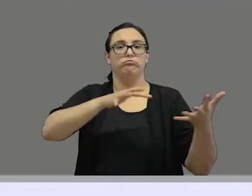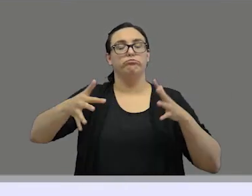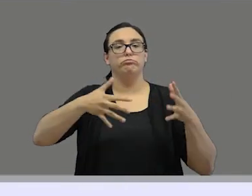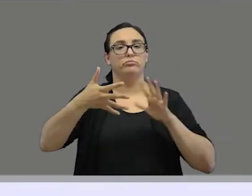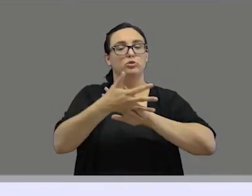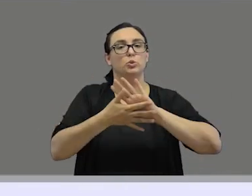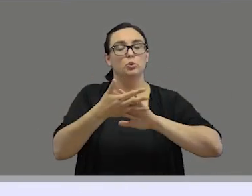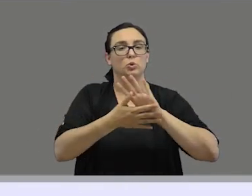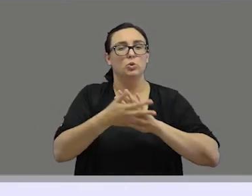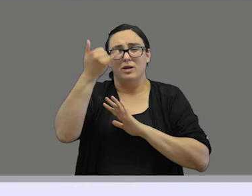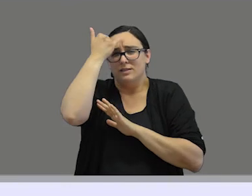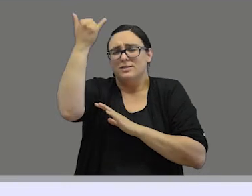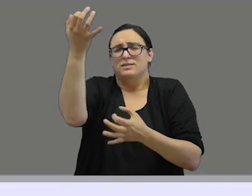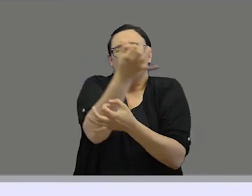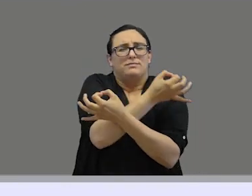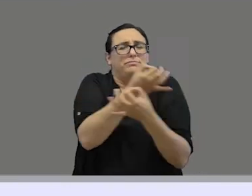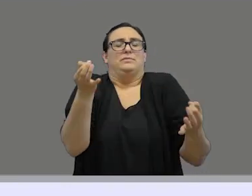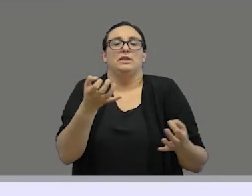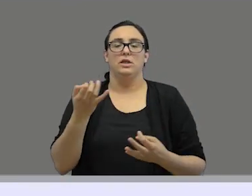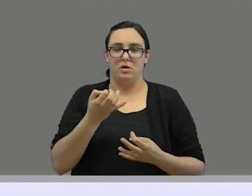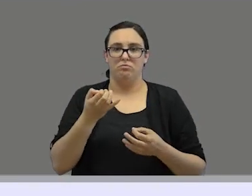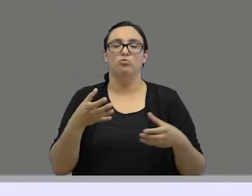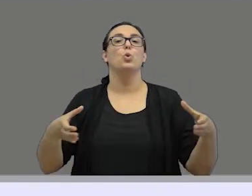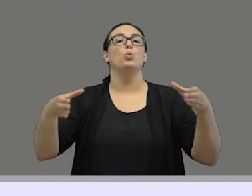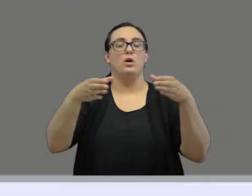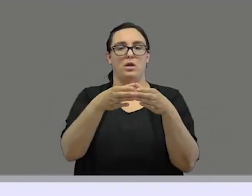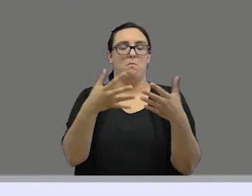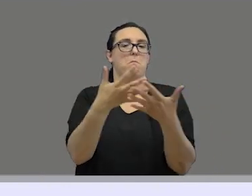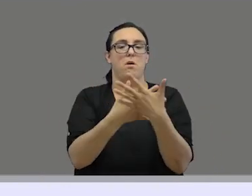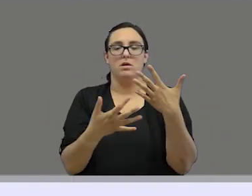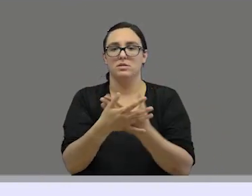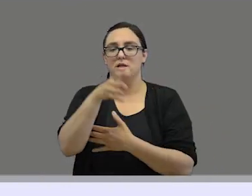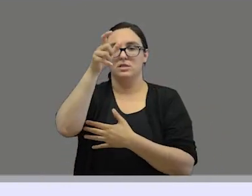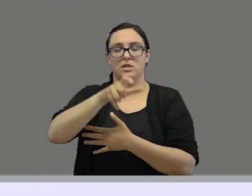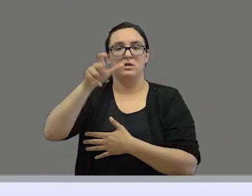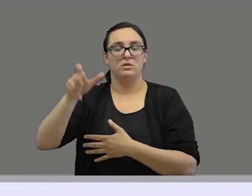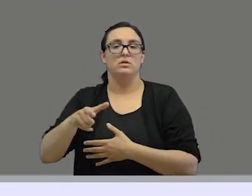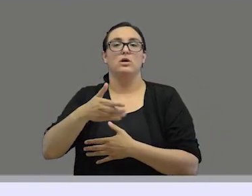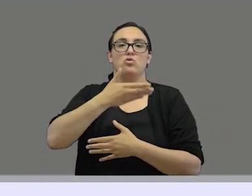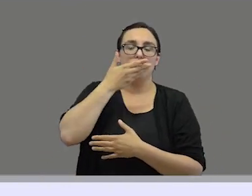sollten idealerweise ein gemischtes Team aus gehörlosen Personen und Personen mit Hörvermögen beinhalten,